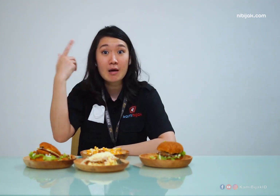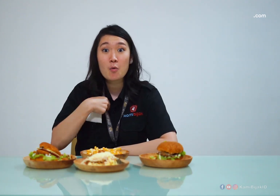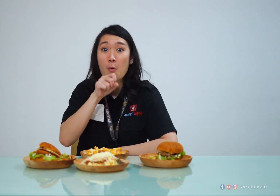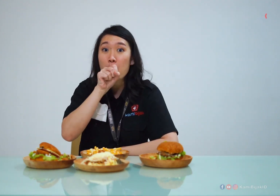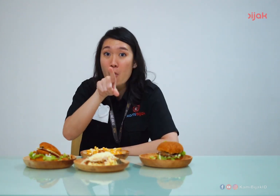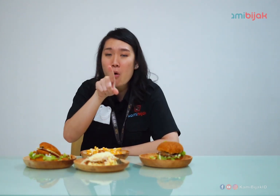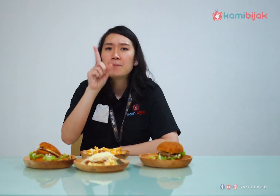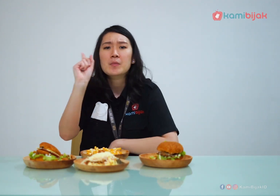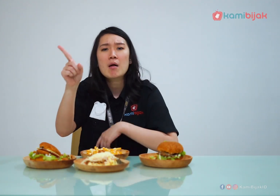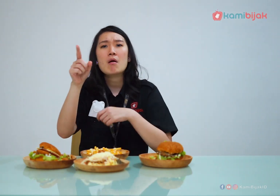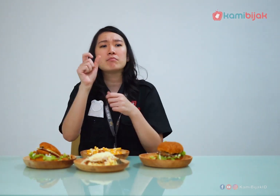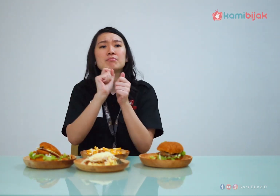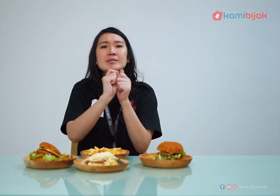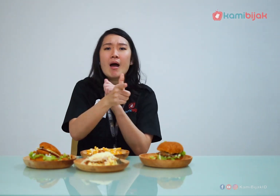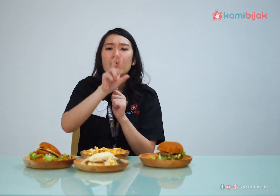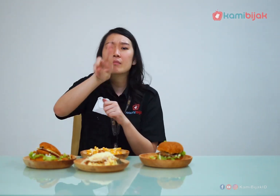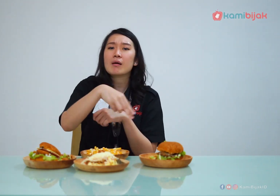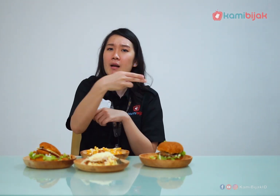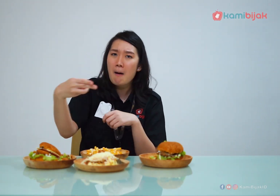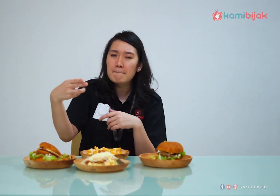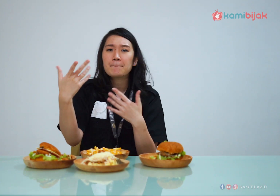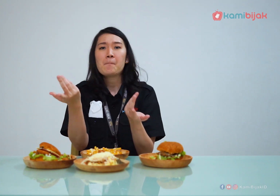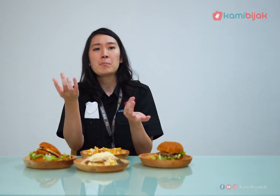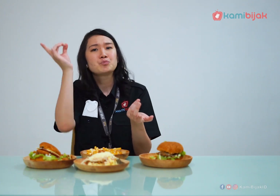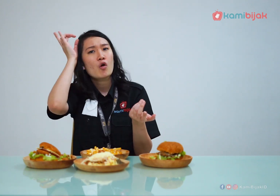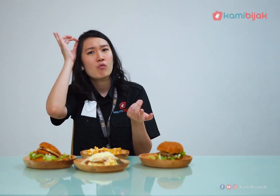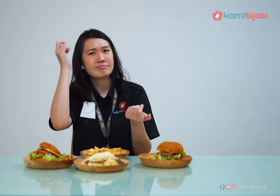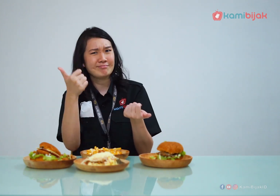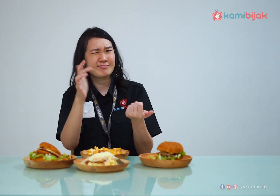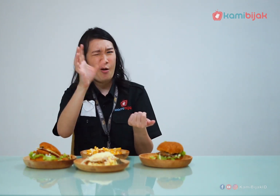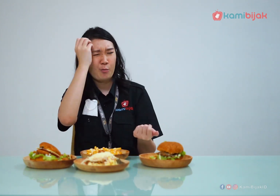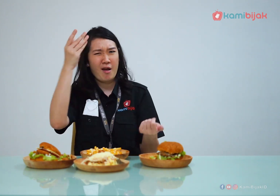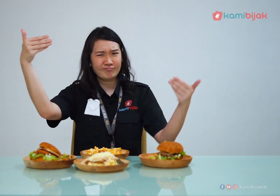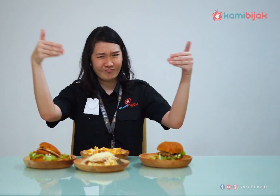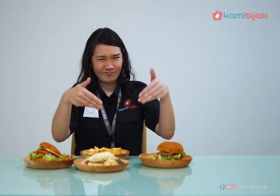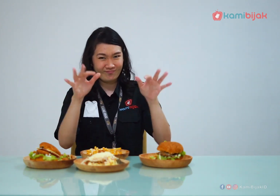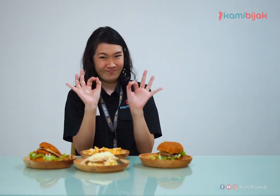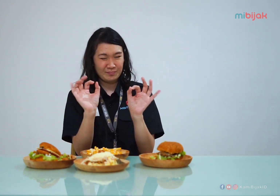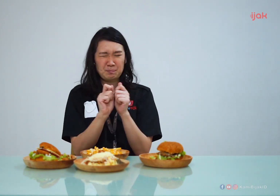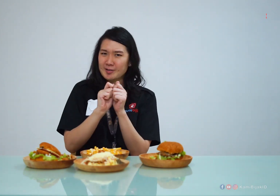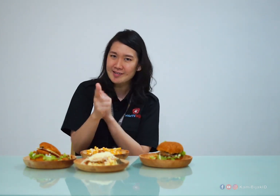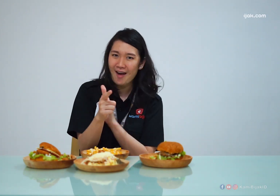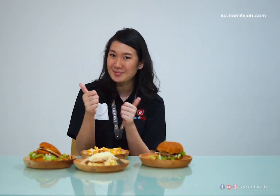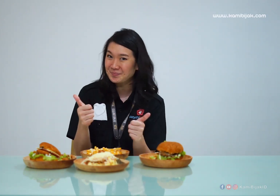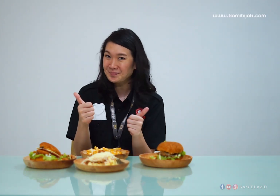Ingat ya, saya sudah bilang ini bisa dipesan melalui ojol. Jangan lupa datang dan pesan.